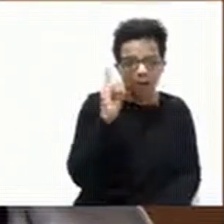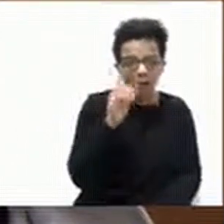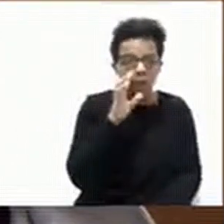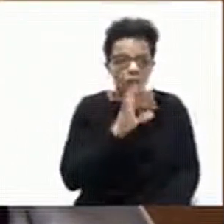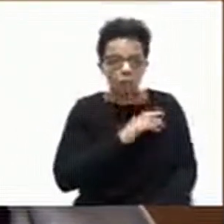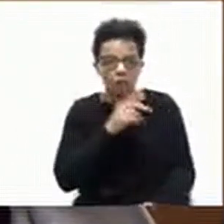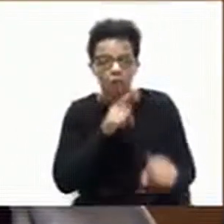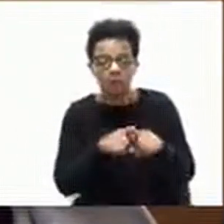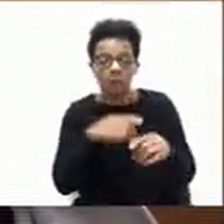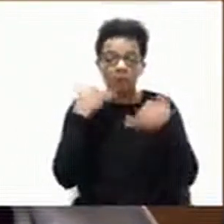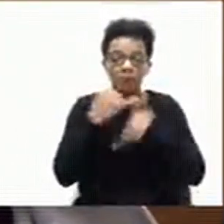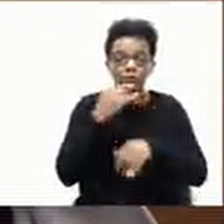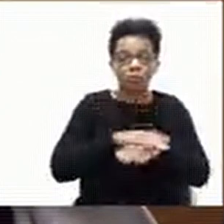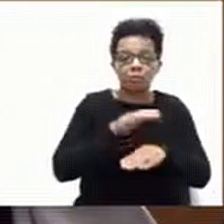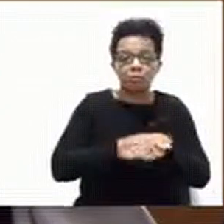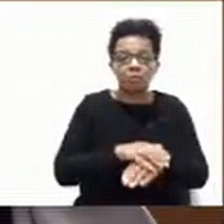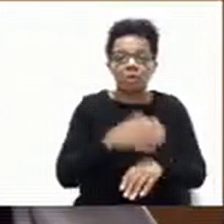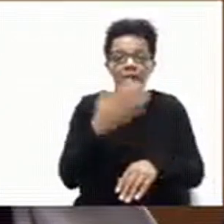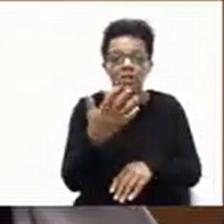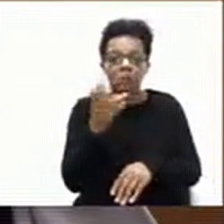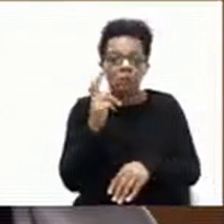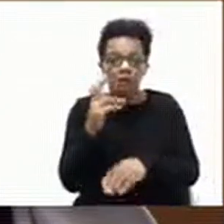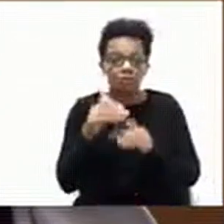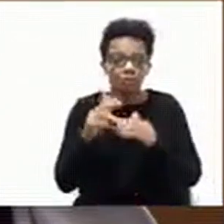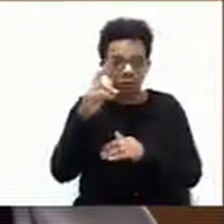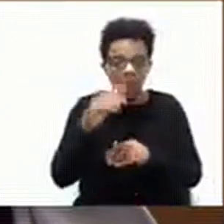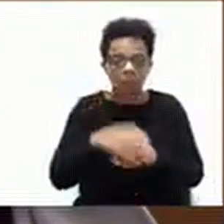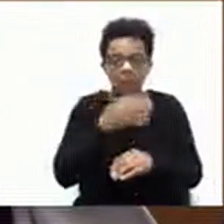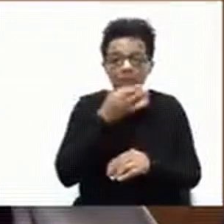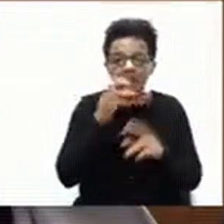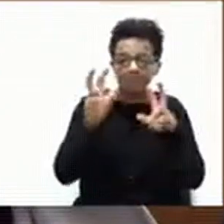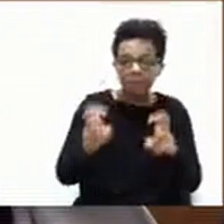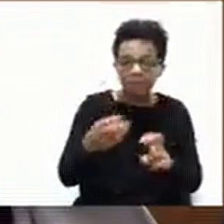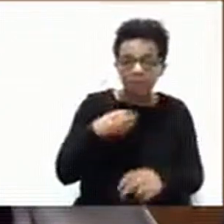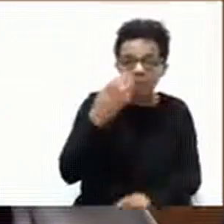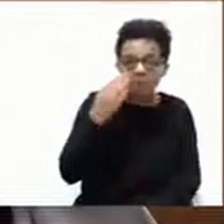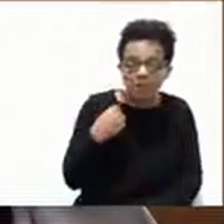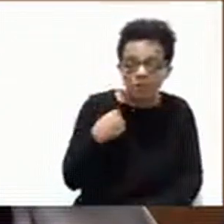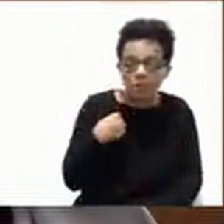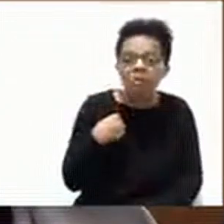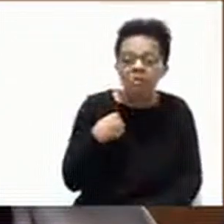aumentaram 5 anos! Eu falei das questões